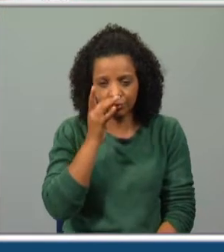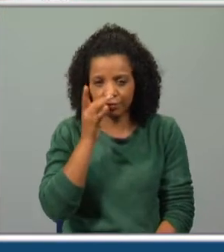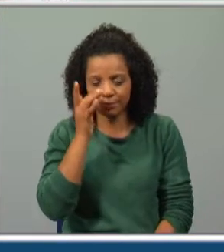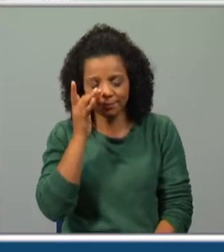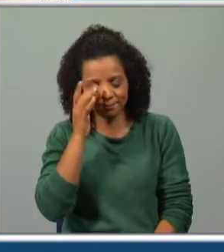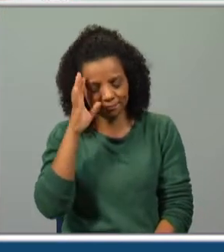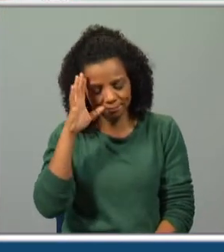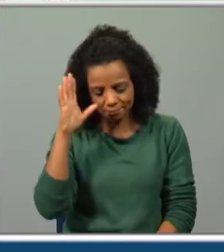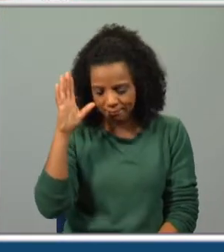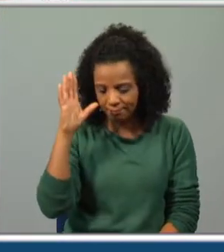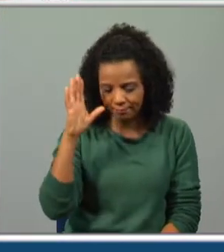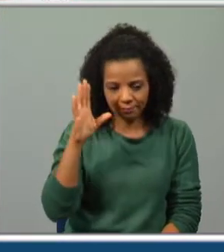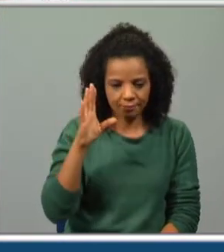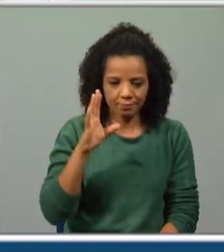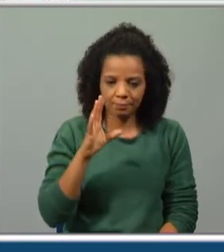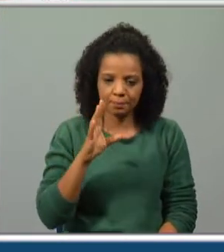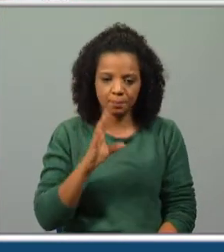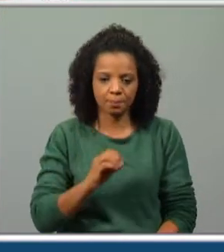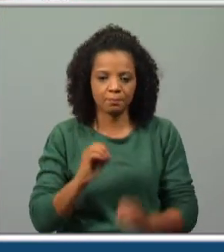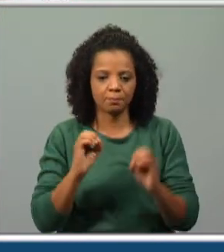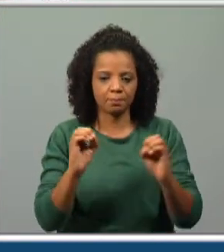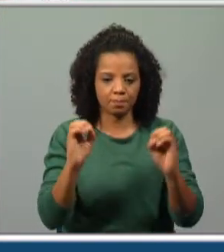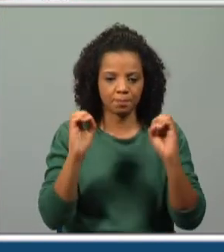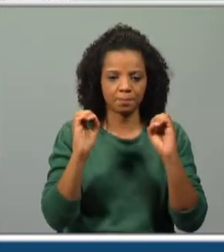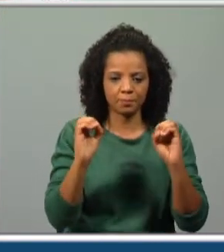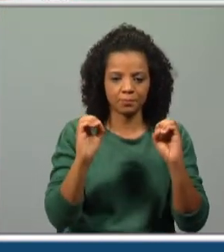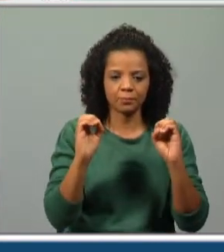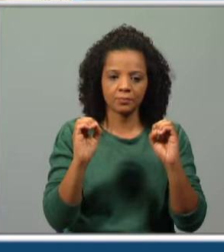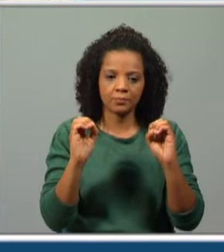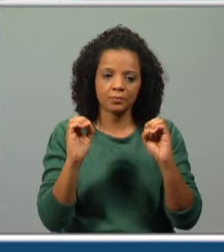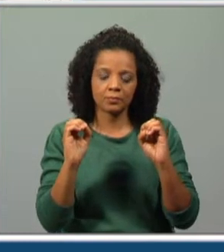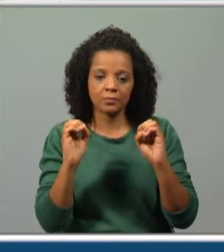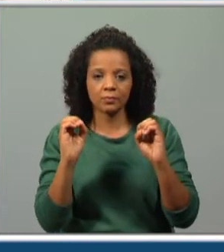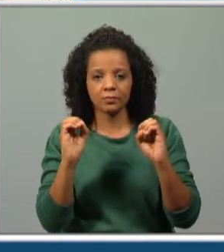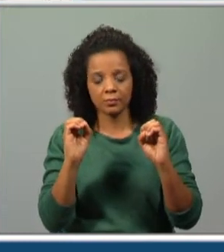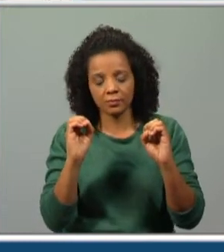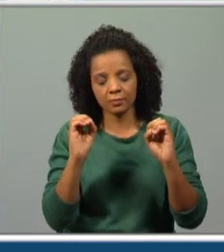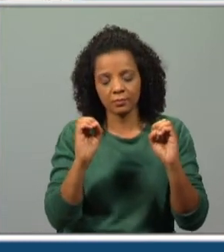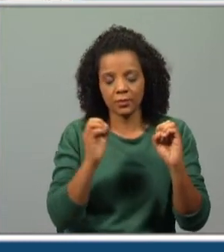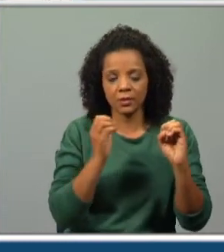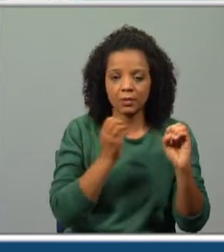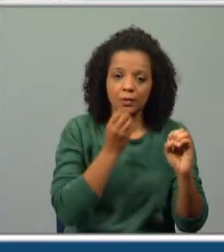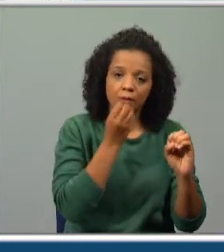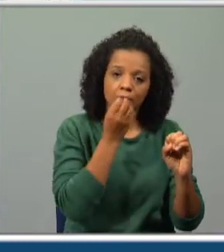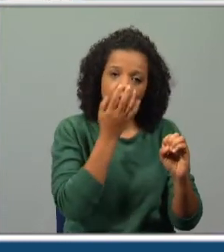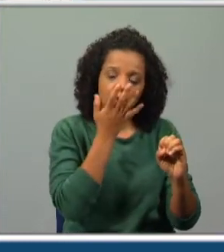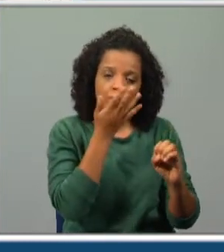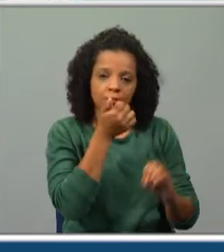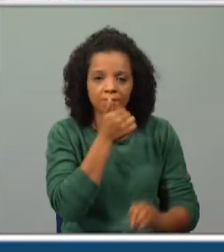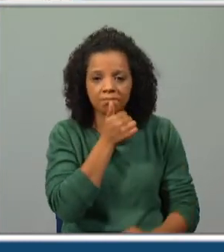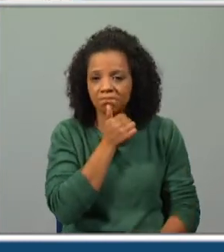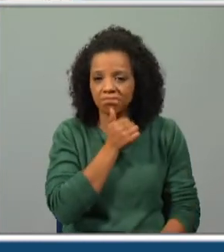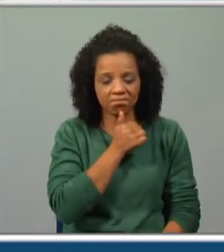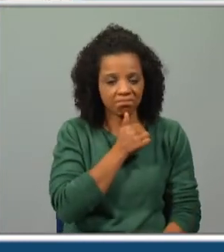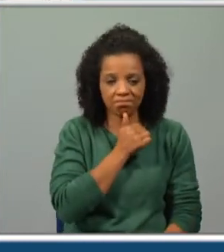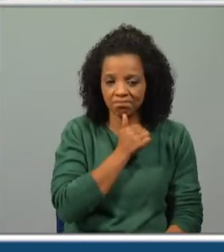não sabe nada na embuganvil e as vermelhas 什麼都不知道在 embuganvil 和紅色的